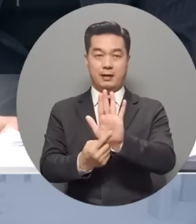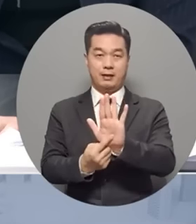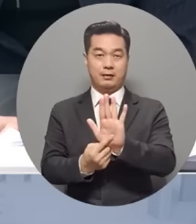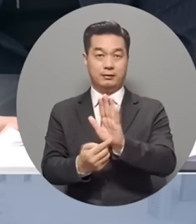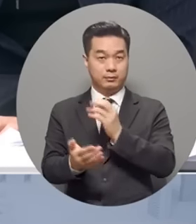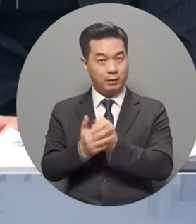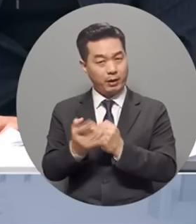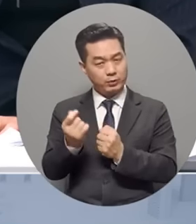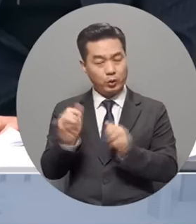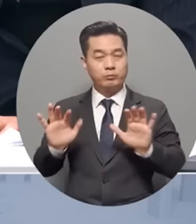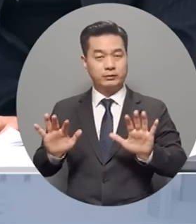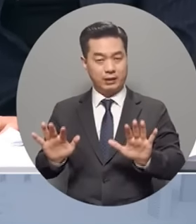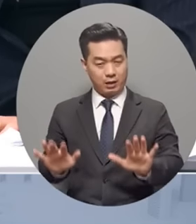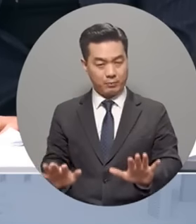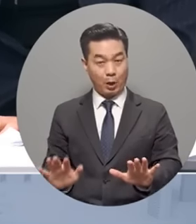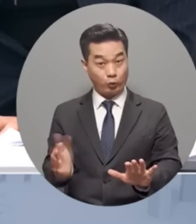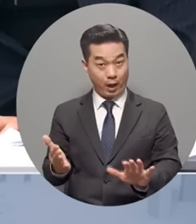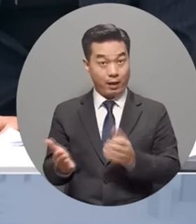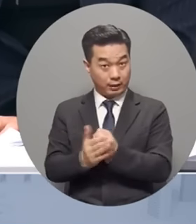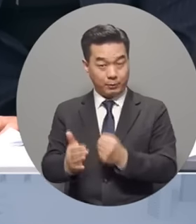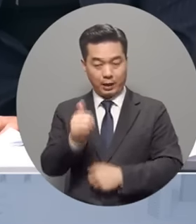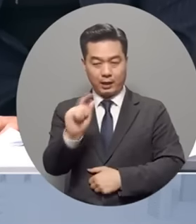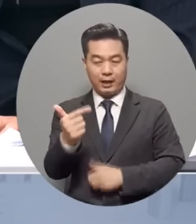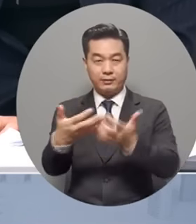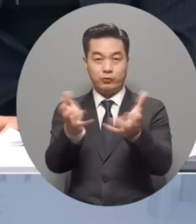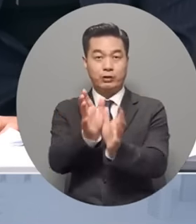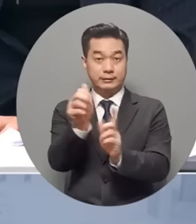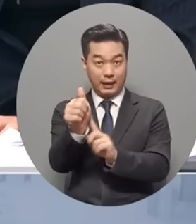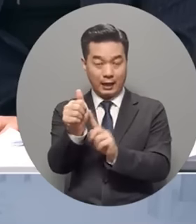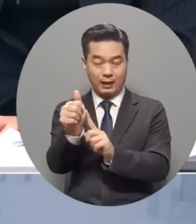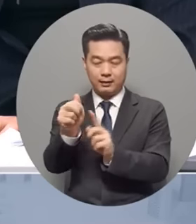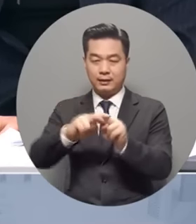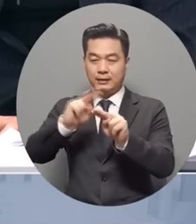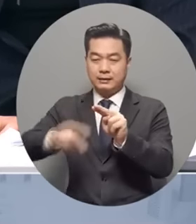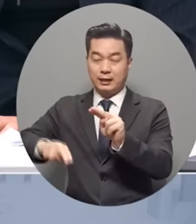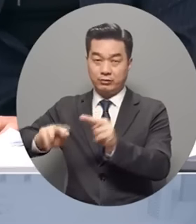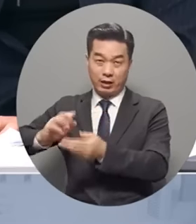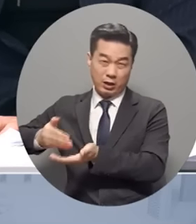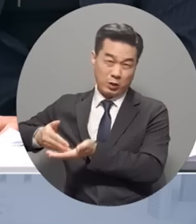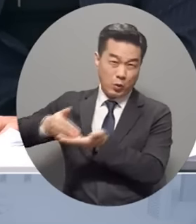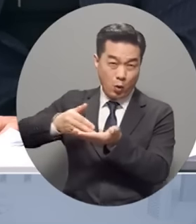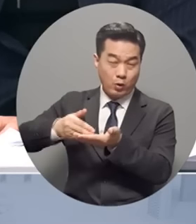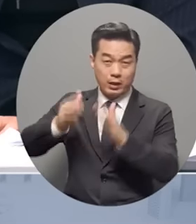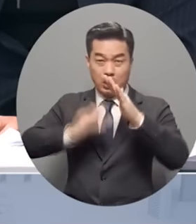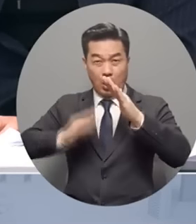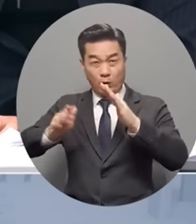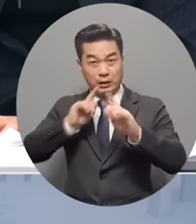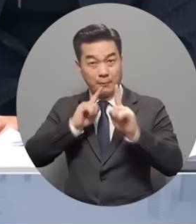그러면서 조금 차분해졌고요. 또 한 위원장의 사퇴를 요구하는 의원들의 공개적인 목소리는 특별히 나오지는